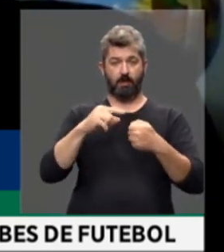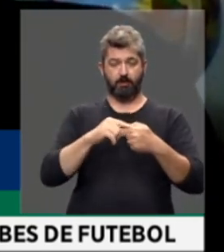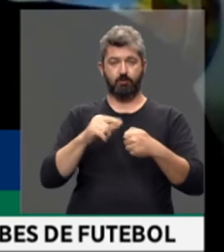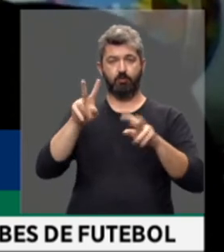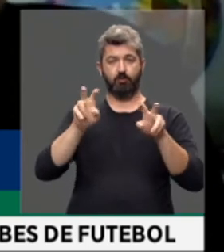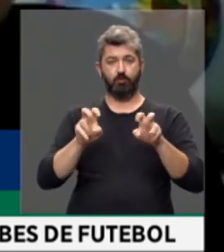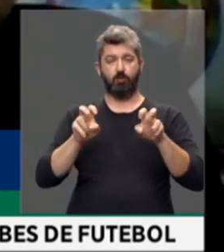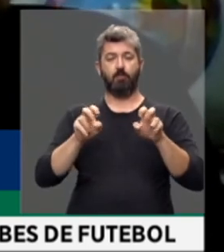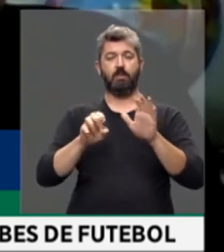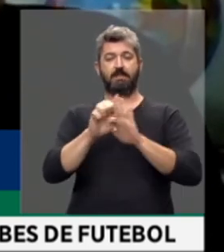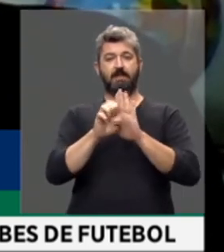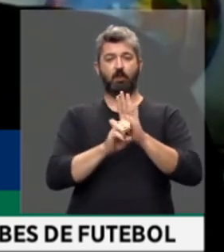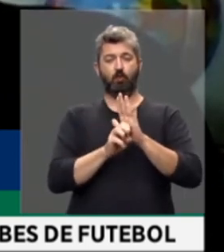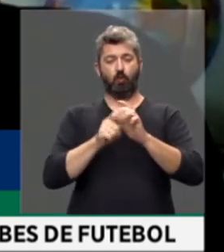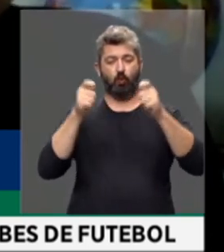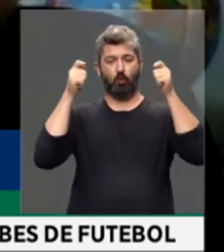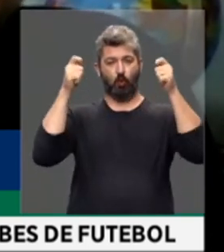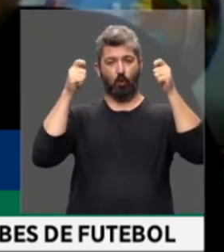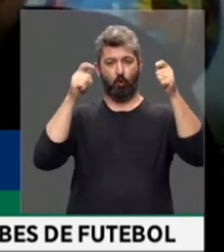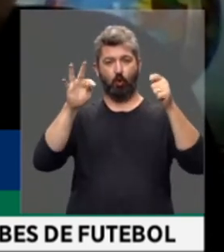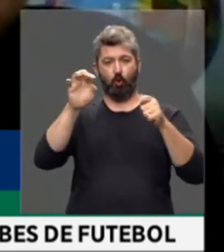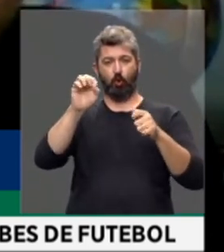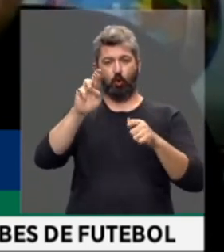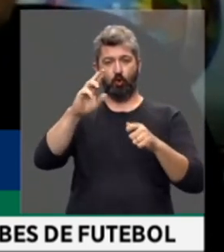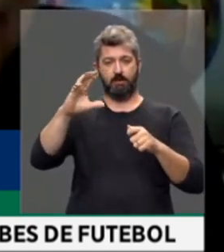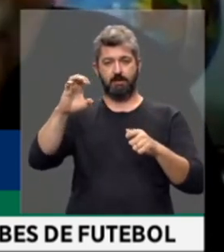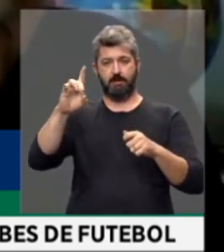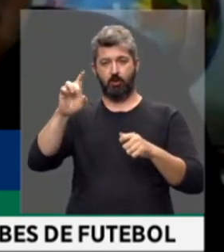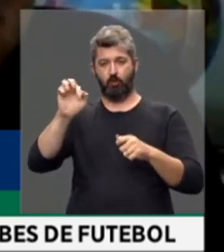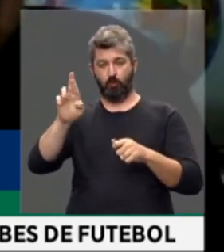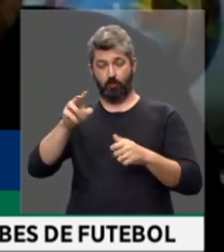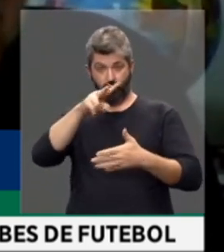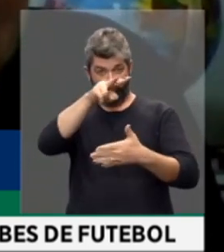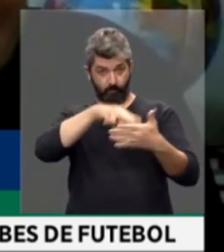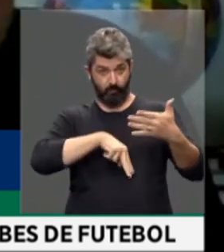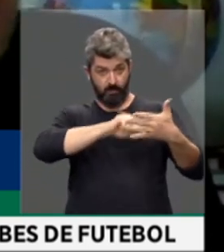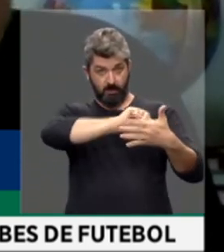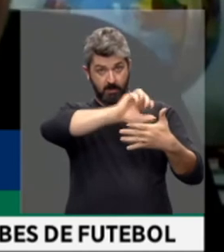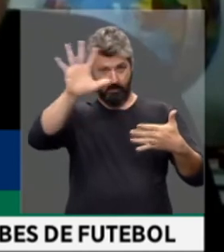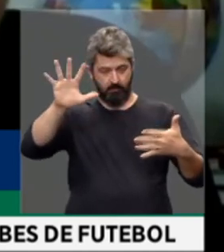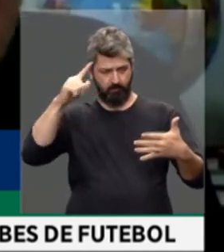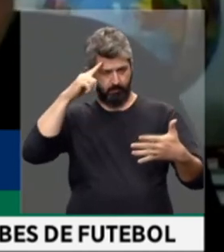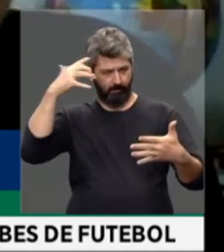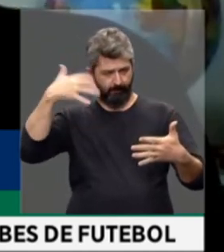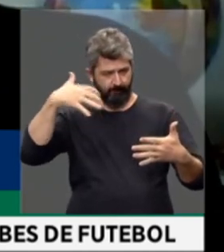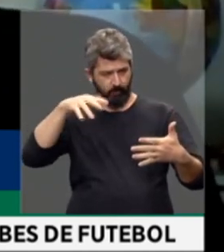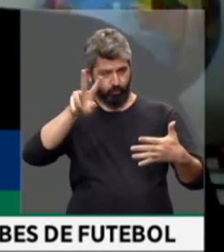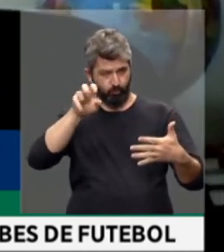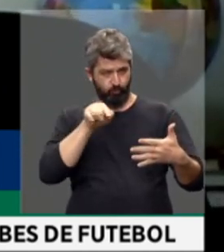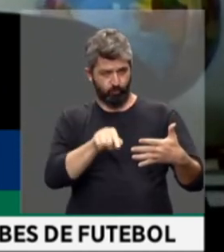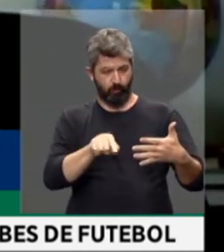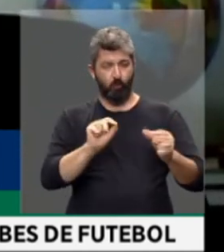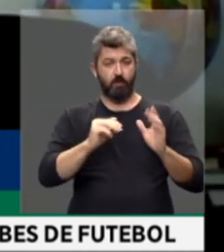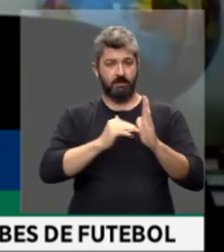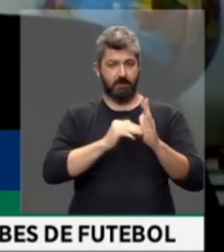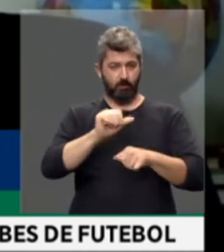QUE O SENADO FEZ FOI UMA ACRESCENTOU UM NOVO ARTIGO. TEM A VER COM O ESTATUTO DO TORCEDOR. O QUE ACONTECE, MUITAS VEZES? EU VOU LER ELE PARA FICAR BEM CLARO PARA